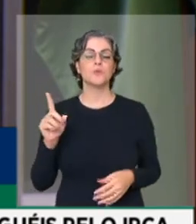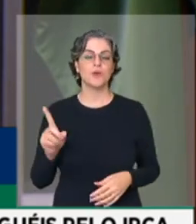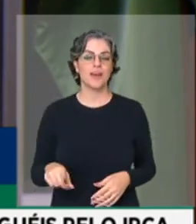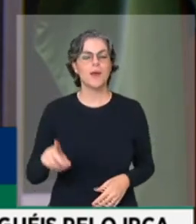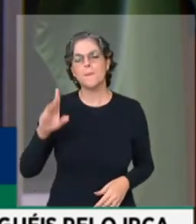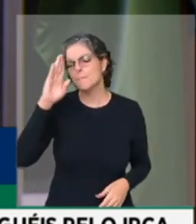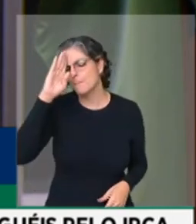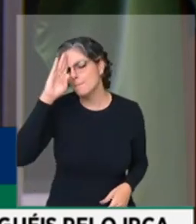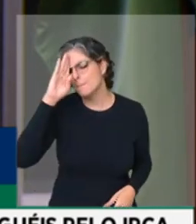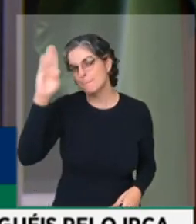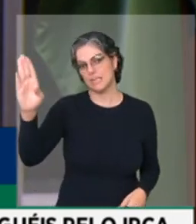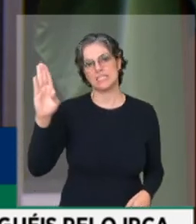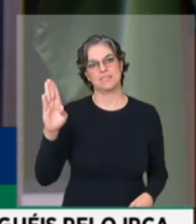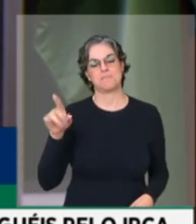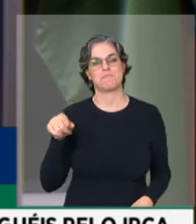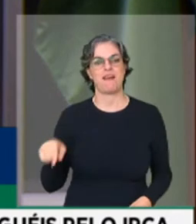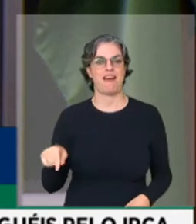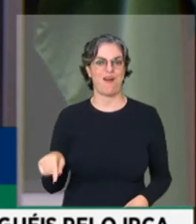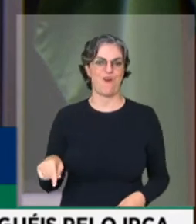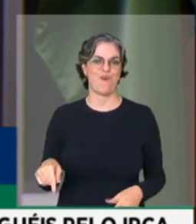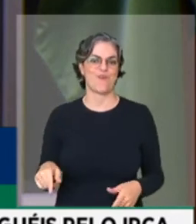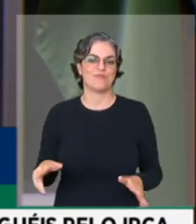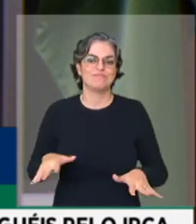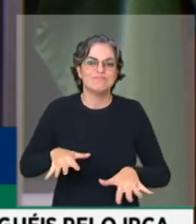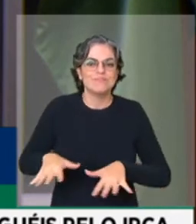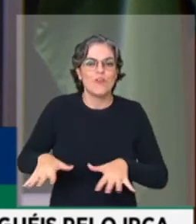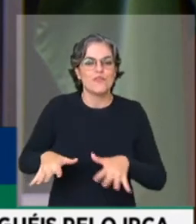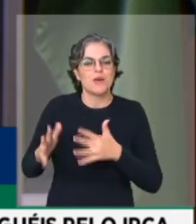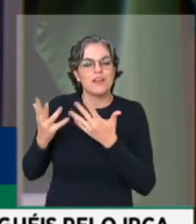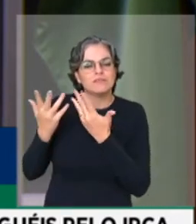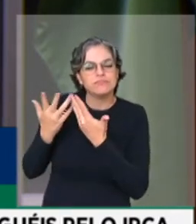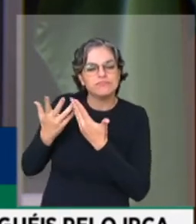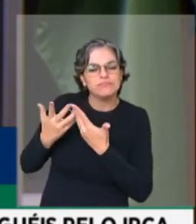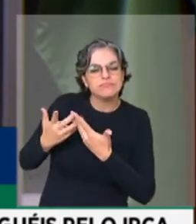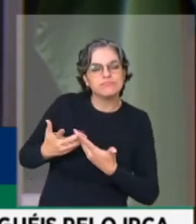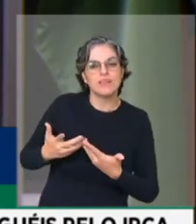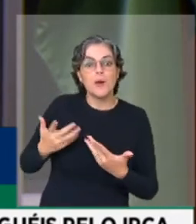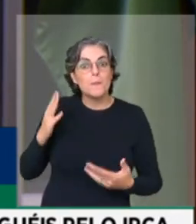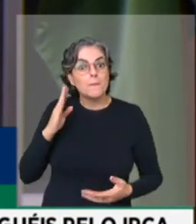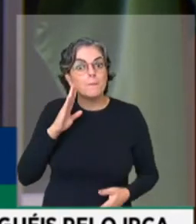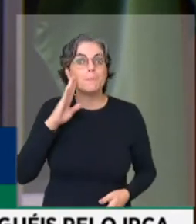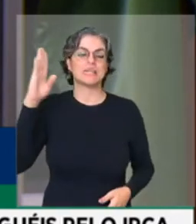DE EVENTOS ELE É A PRINCIPAL ENGRENAGEM QUE MOVE O MAIOR PATRIMÔNIO DO NOSSO POVO QUE É A CULTURA. ELES ANDAM DE